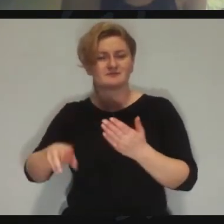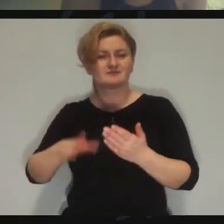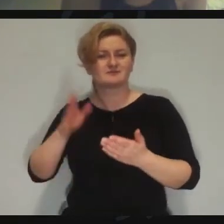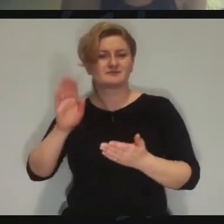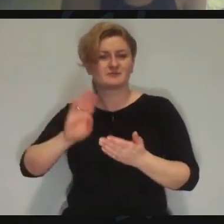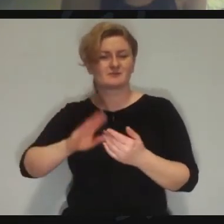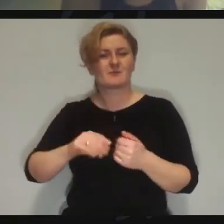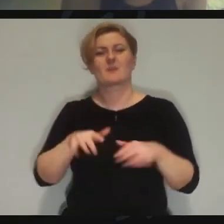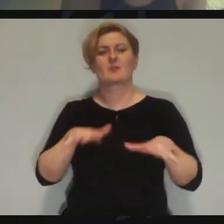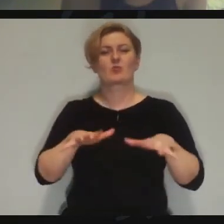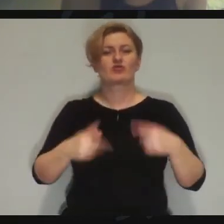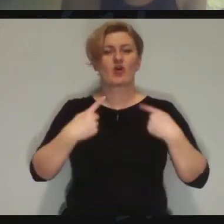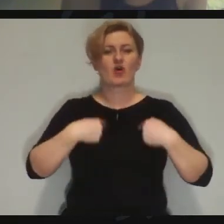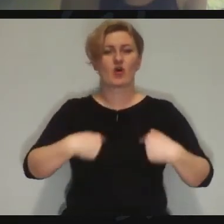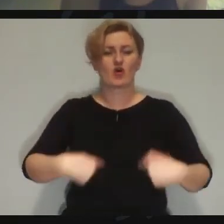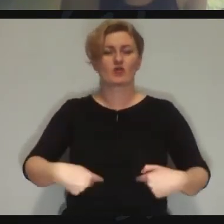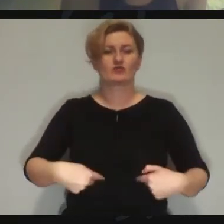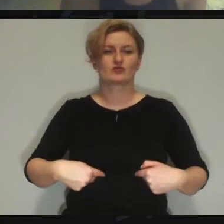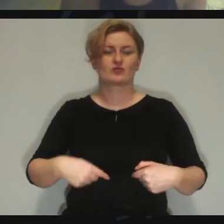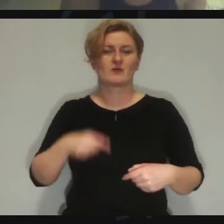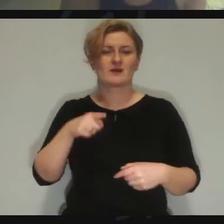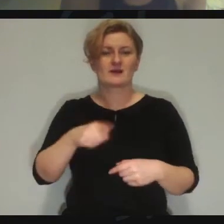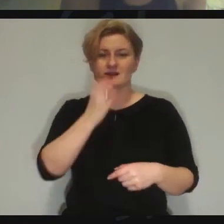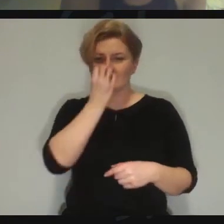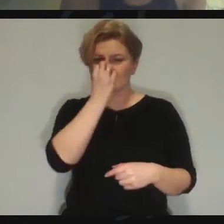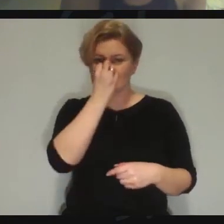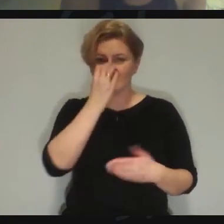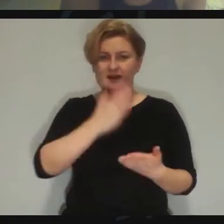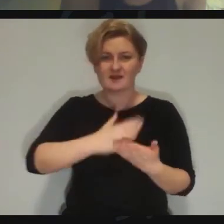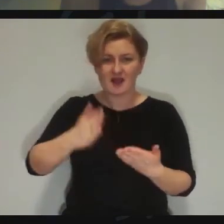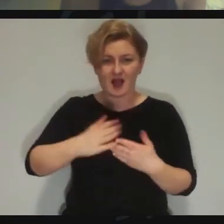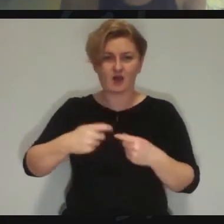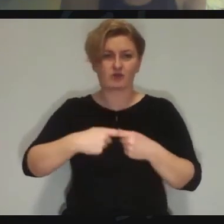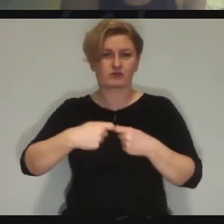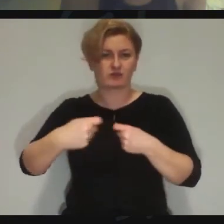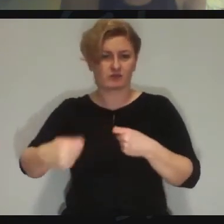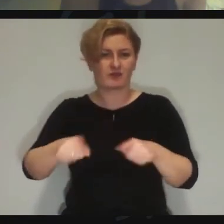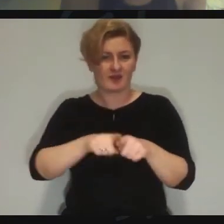i też wiem, że dużo osób ten cyrk kontynuuje i jest to w ich życiu.